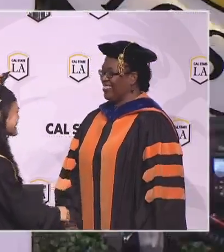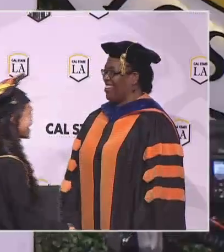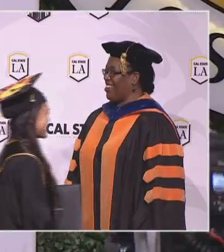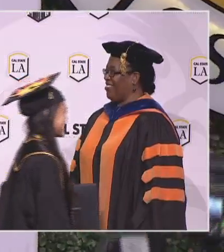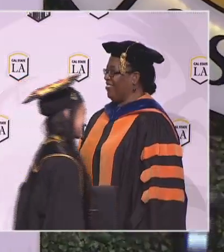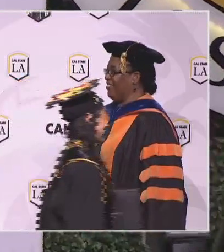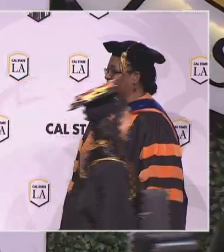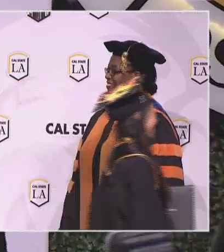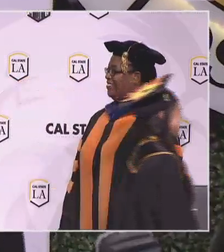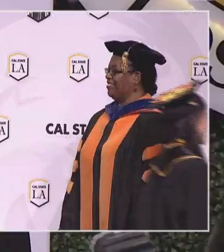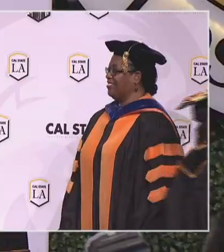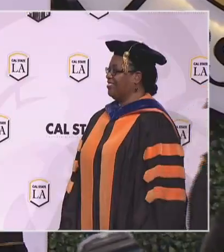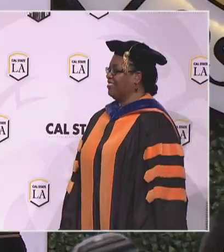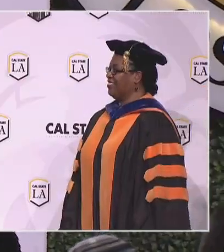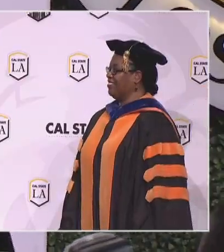BACHELOR OF SCIENCE PHYSICS [READING